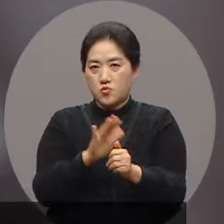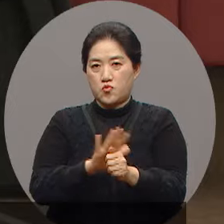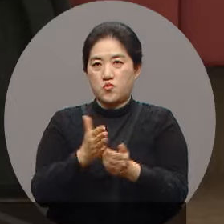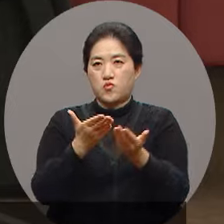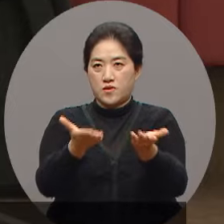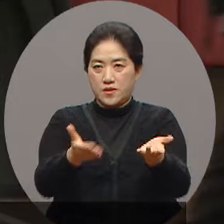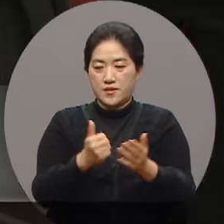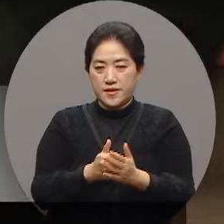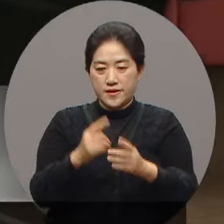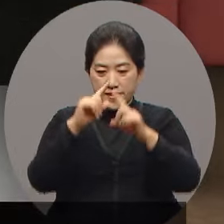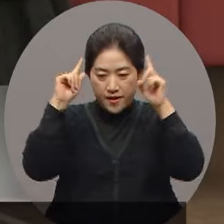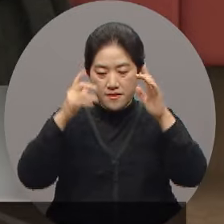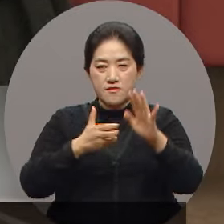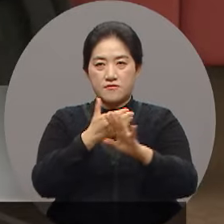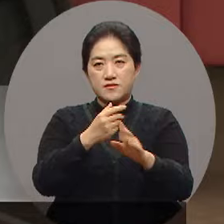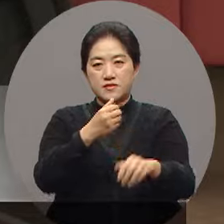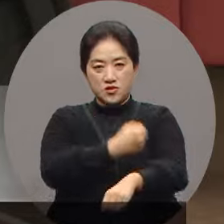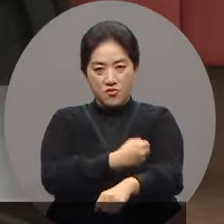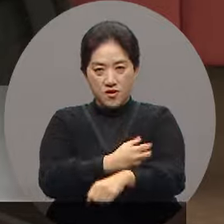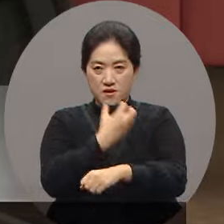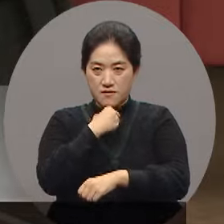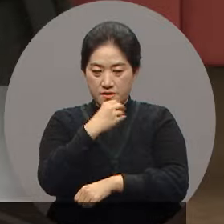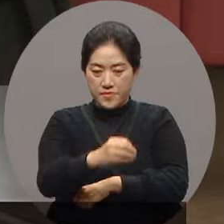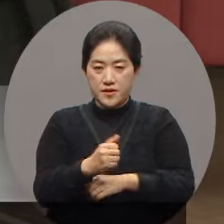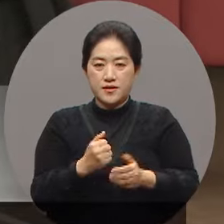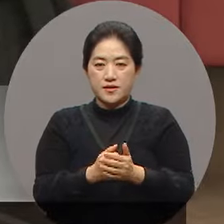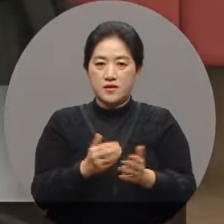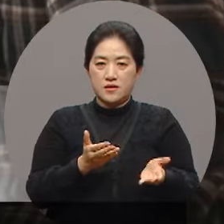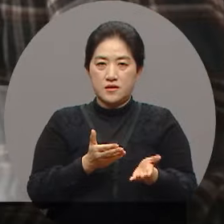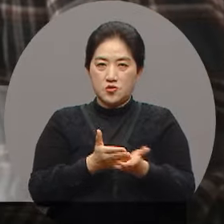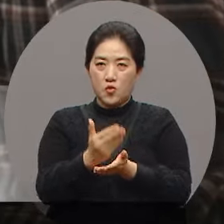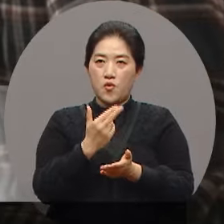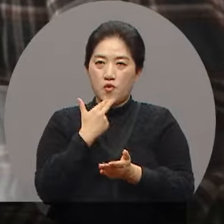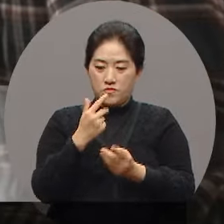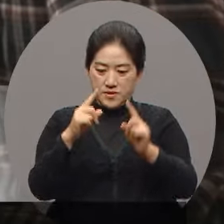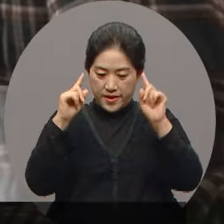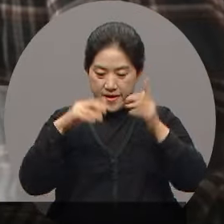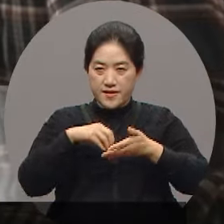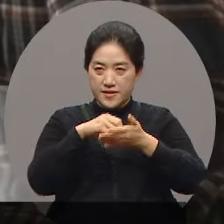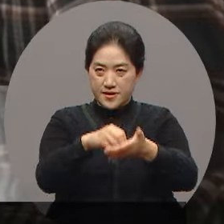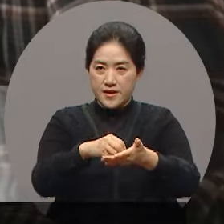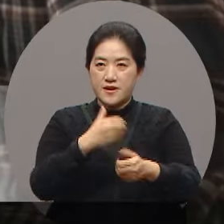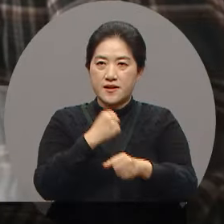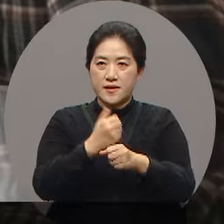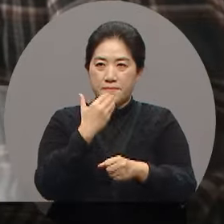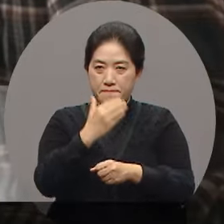밝혔습니다.